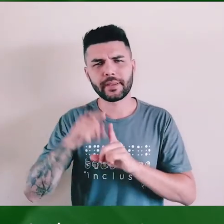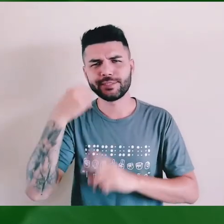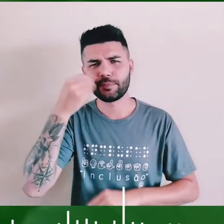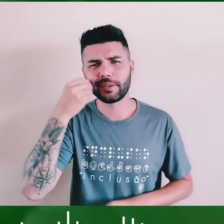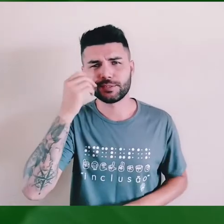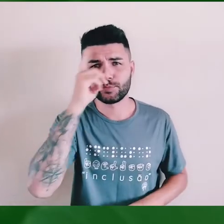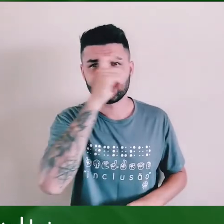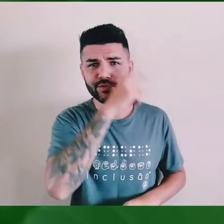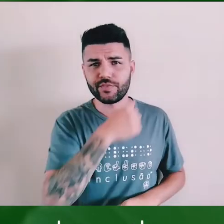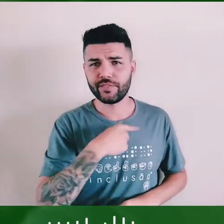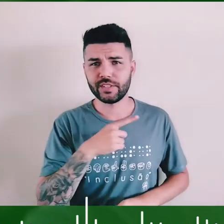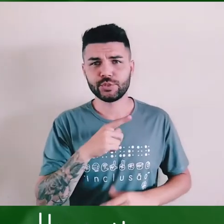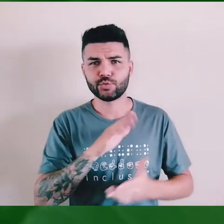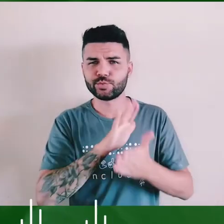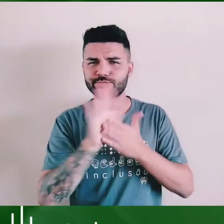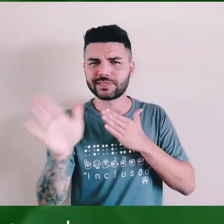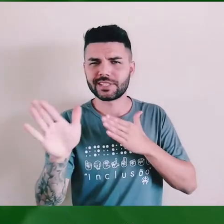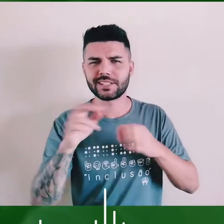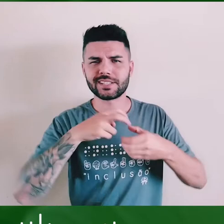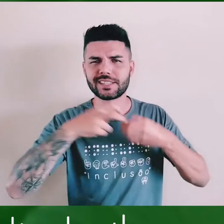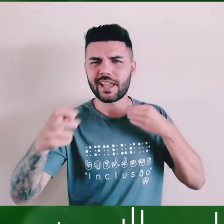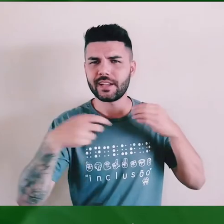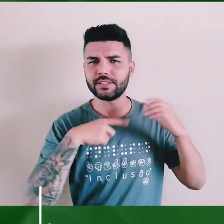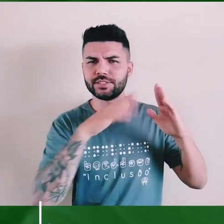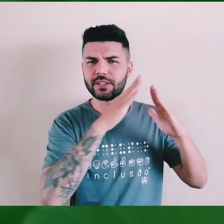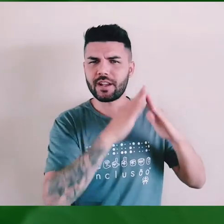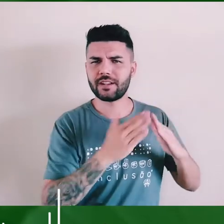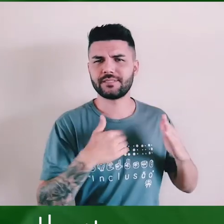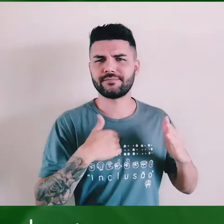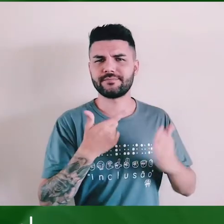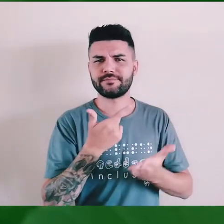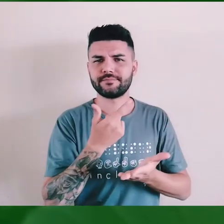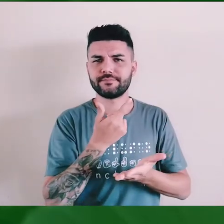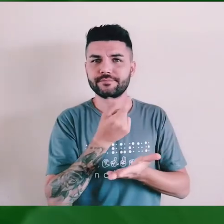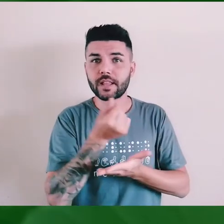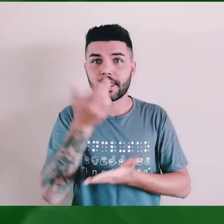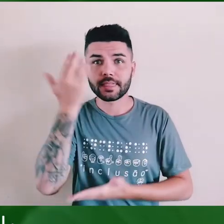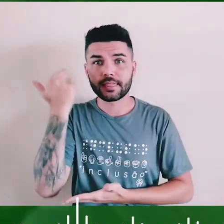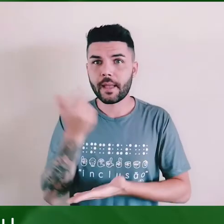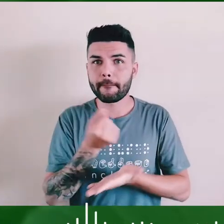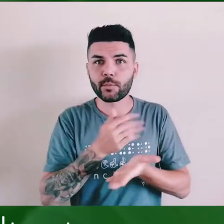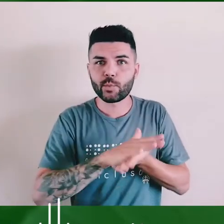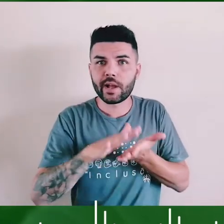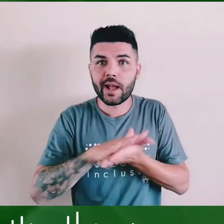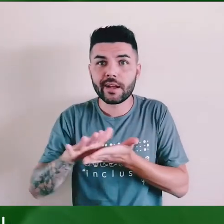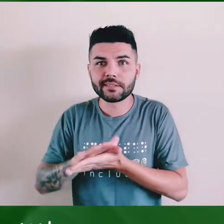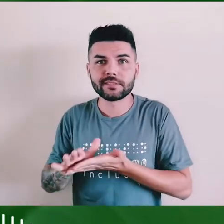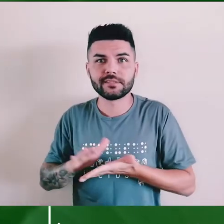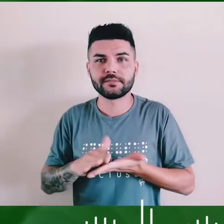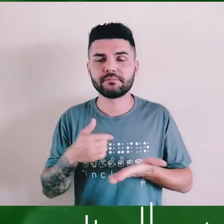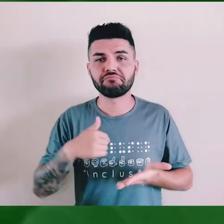de casa, eu tinha um salário bom, não gastava nada, não fazia nada, nunca tinha pagado